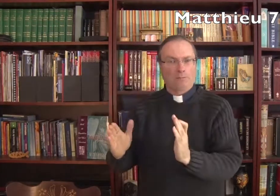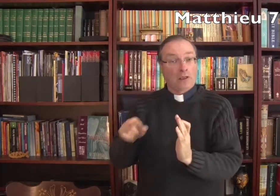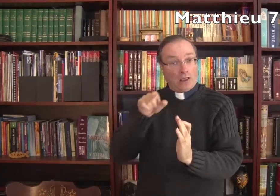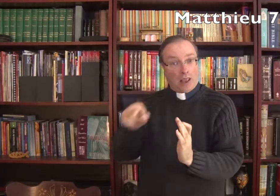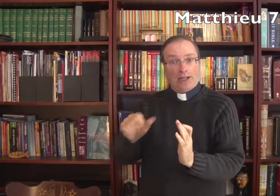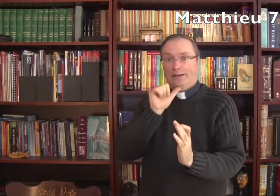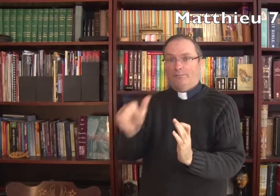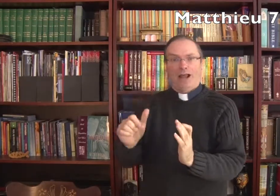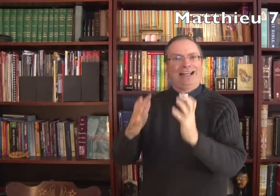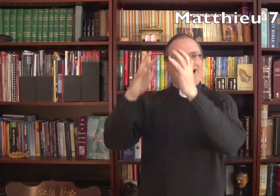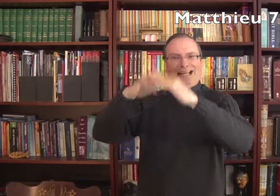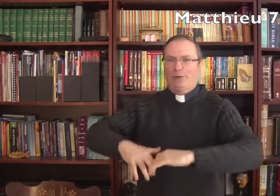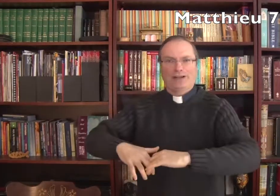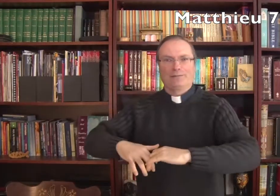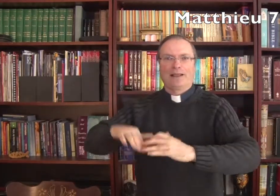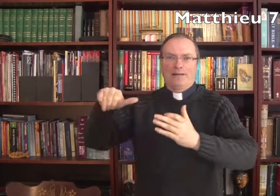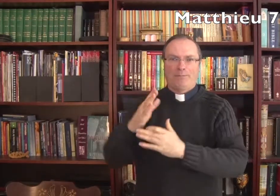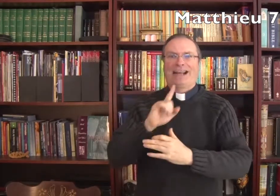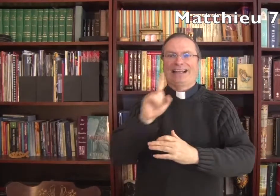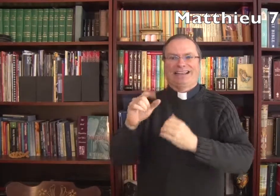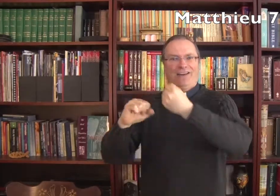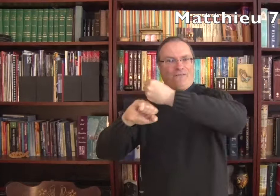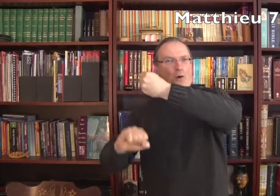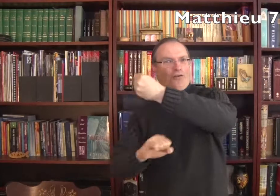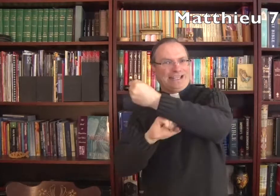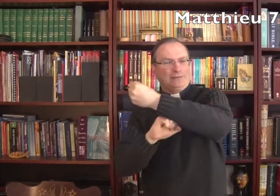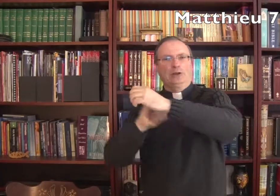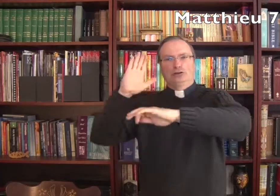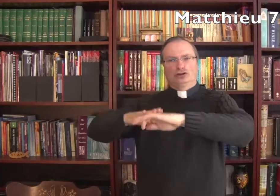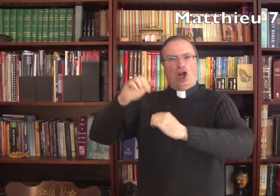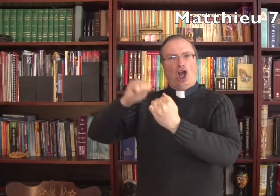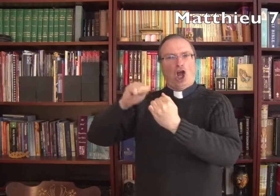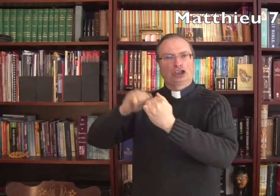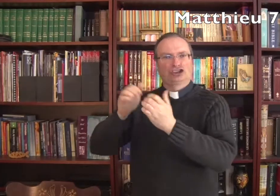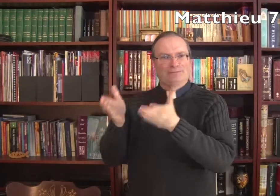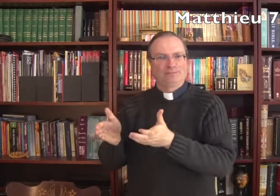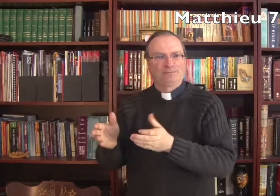elle ne s’est pas écroulée, parce qu’elle était fondée sur le rocher.